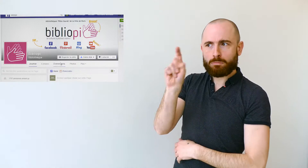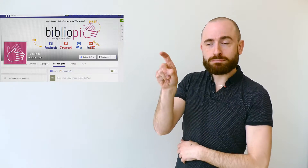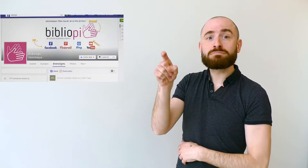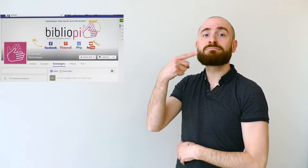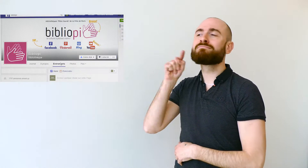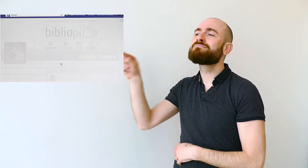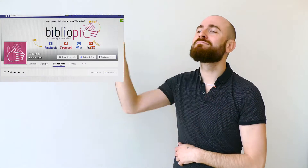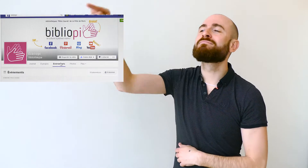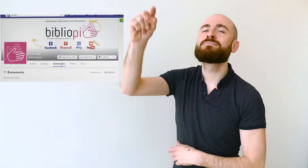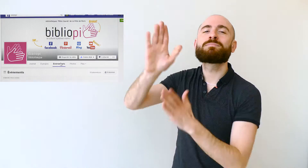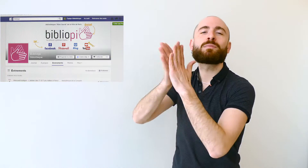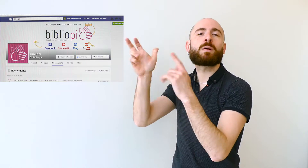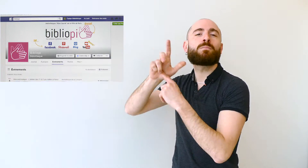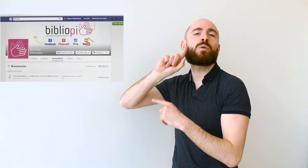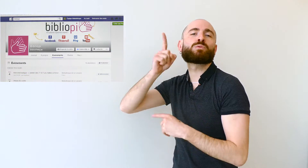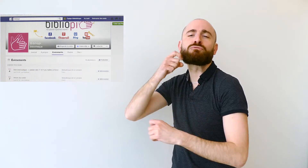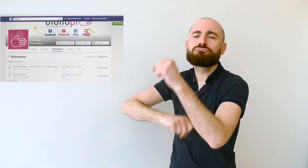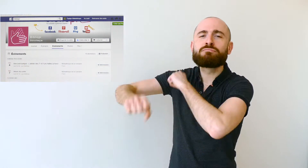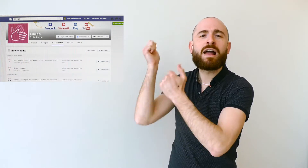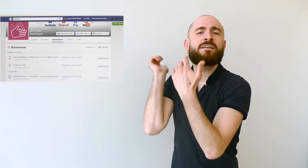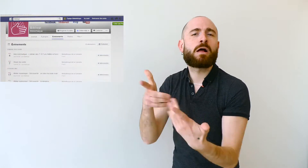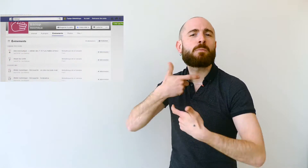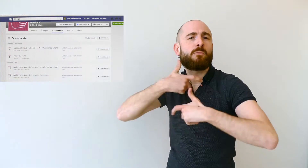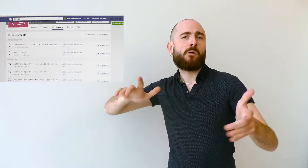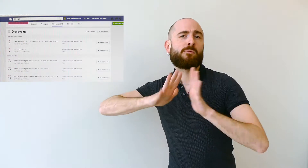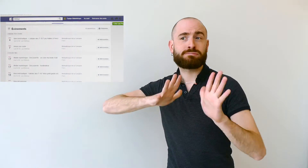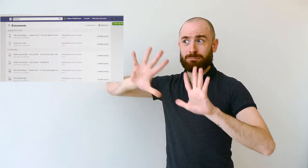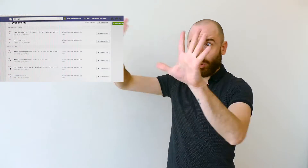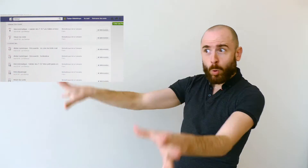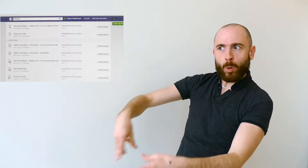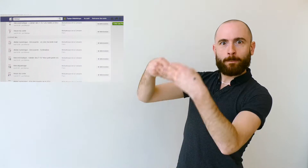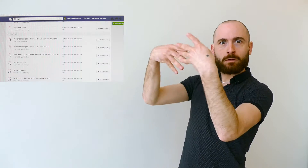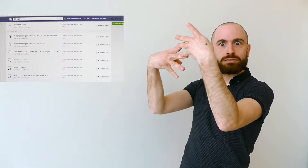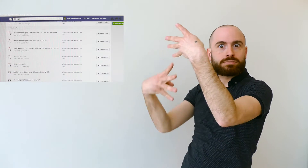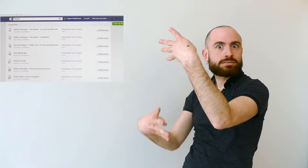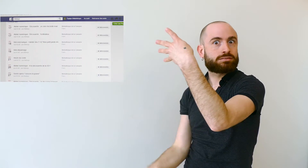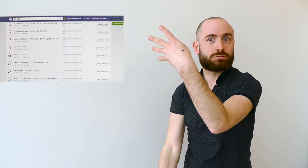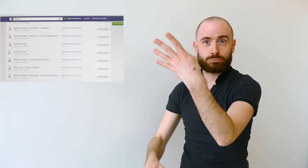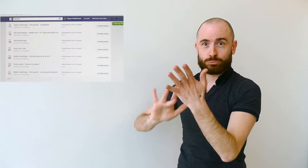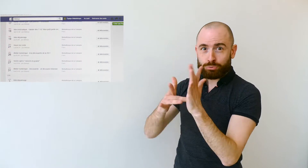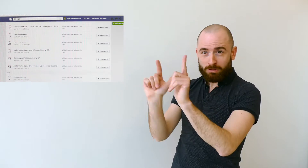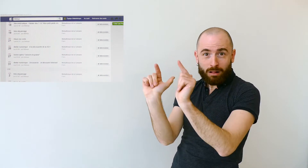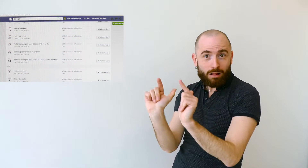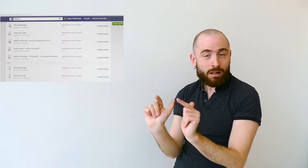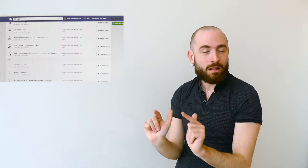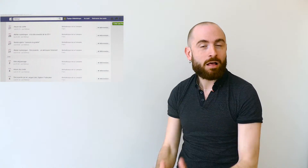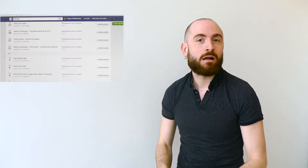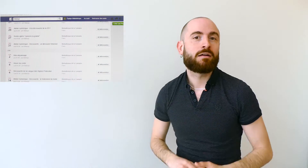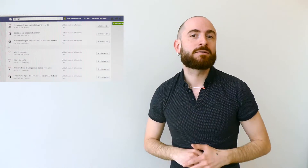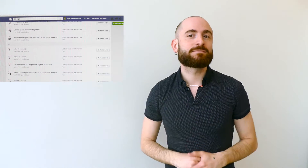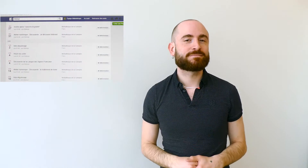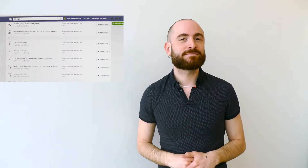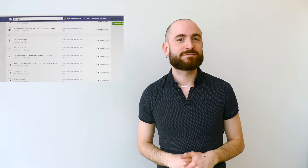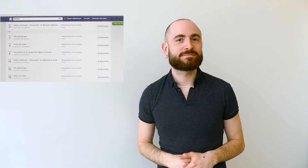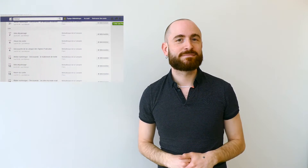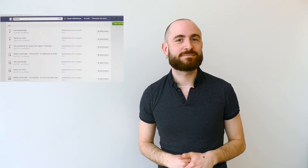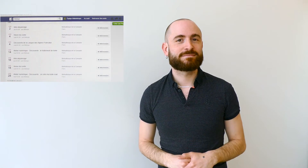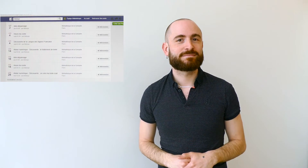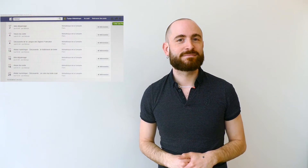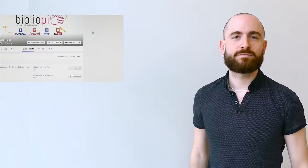toutes les animations accessible en LSF y sont présentées.